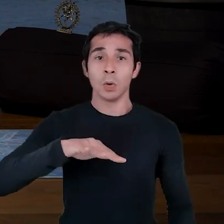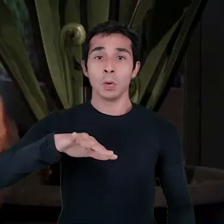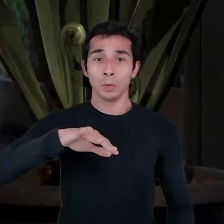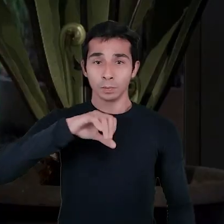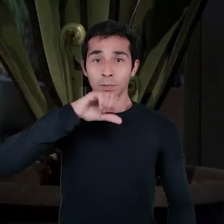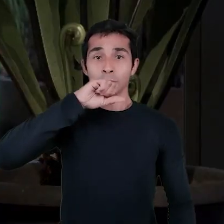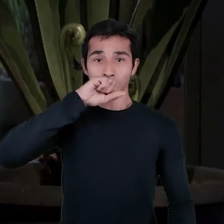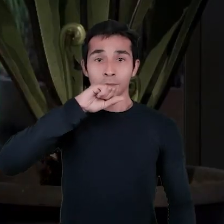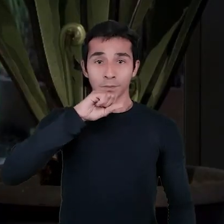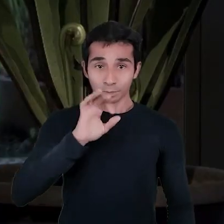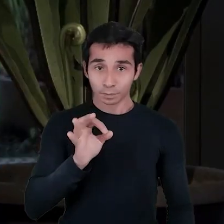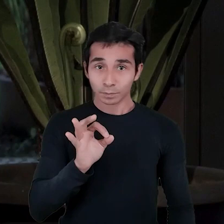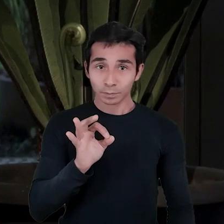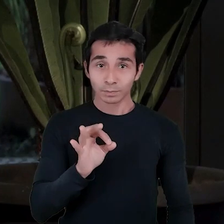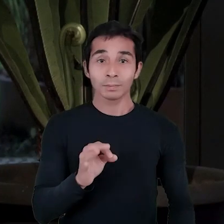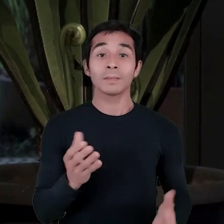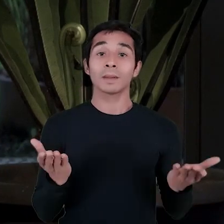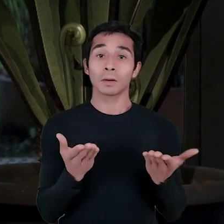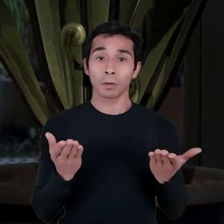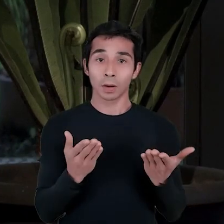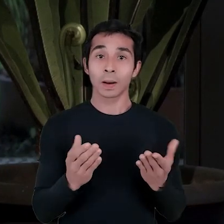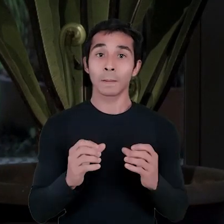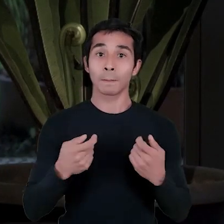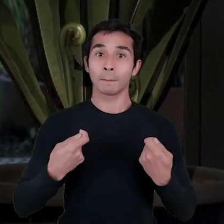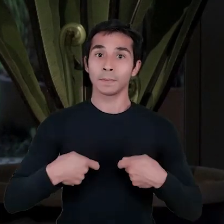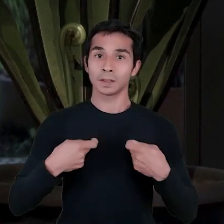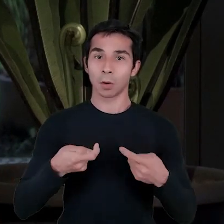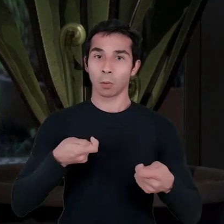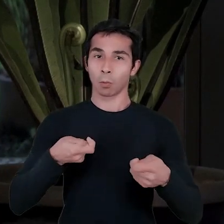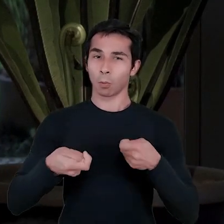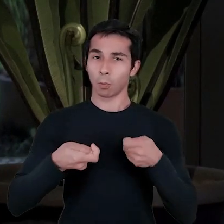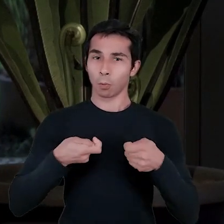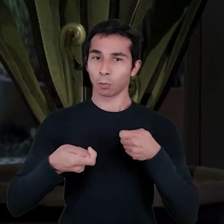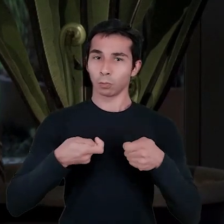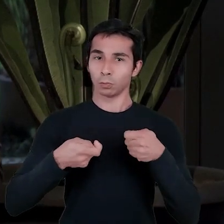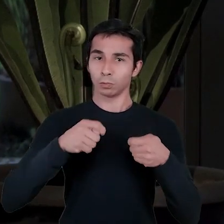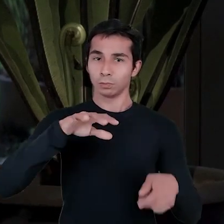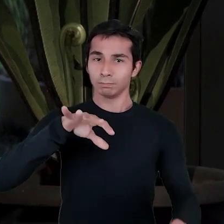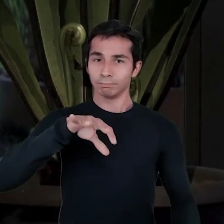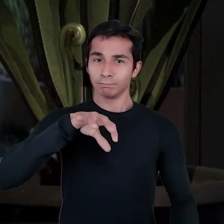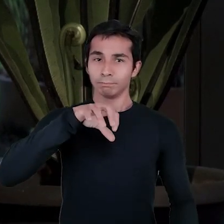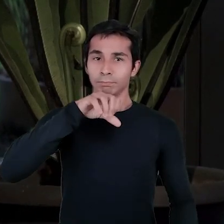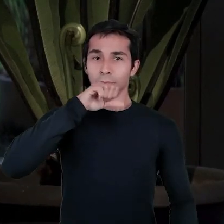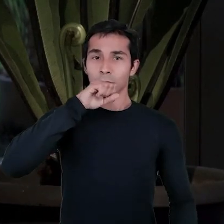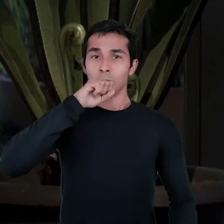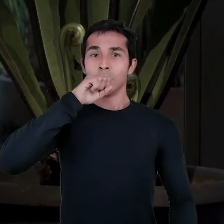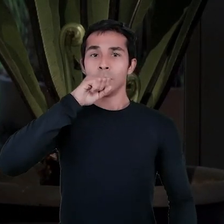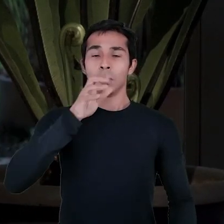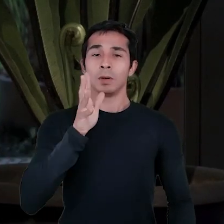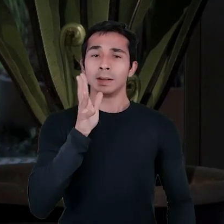Não precisa pensar pra respirar. Agora, faça uma respiração controlada.